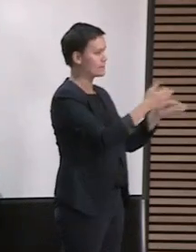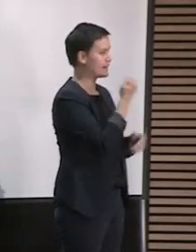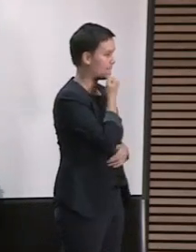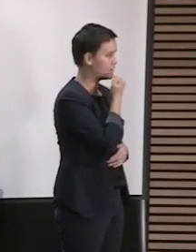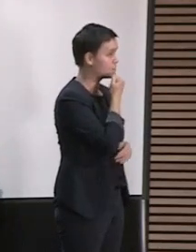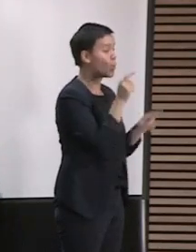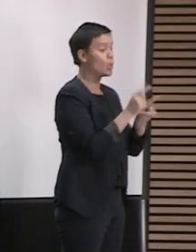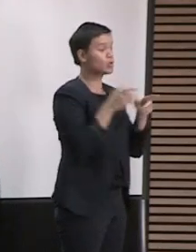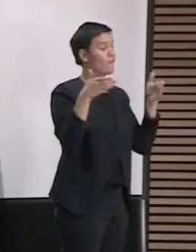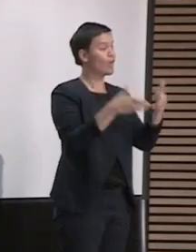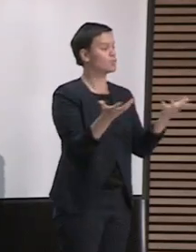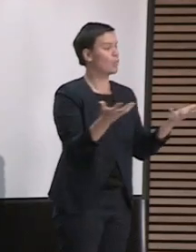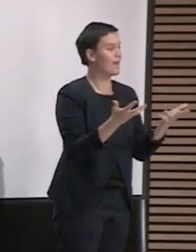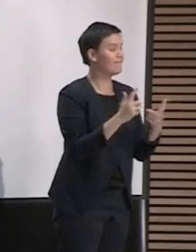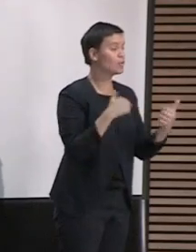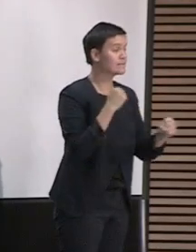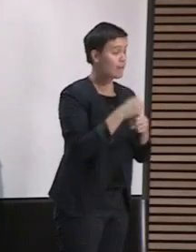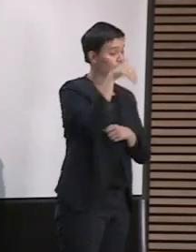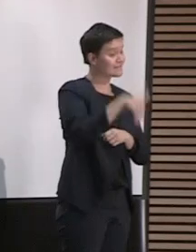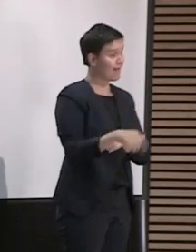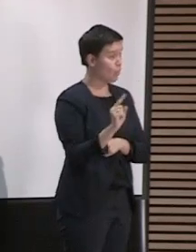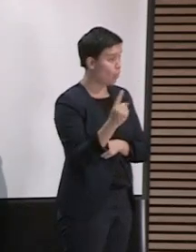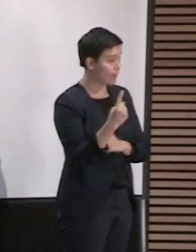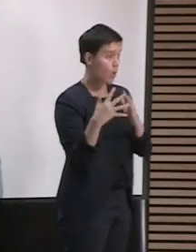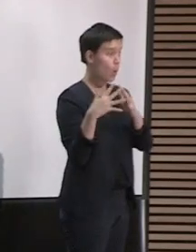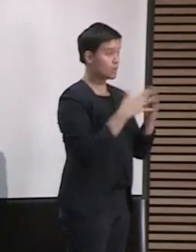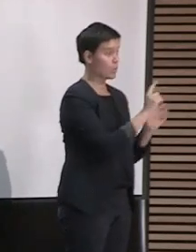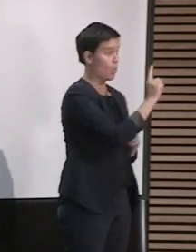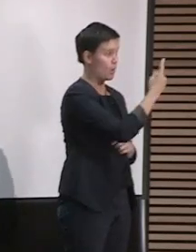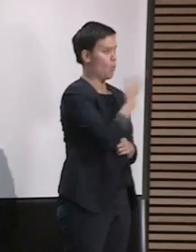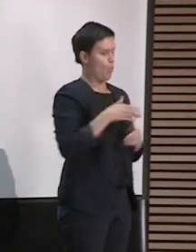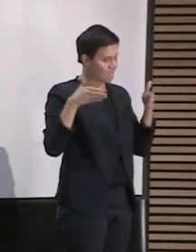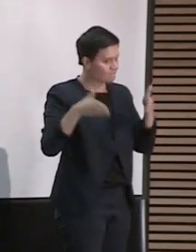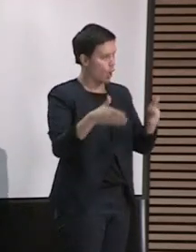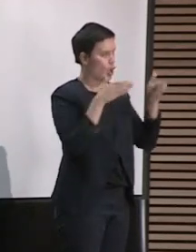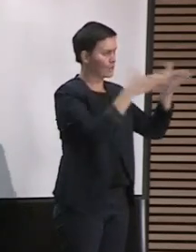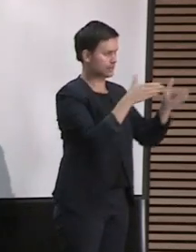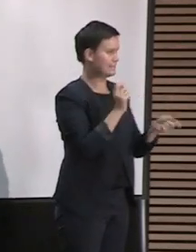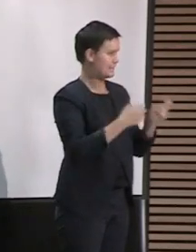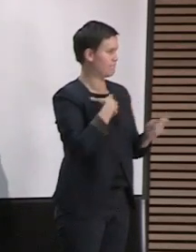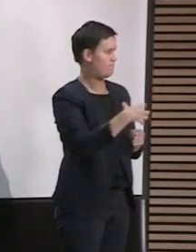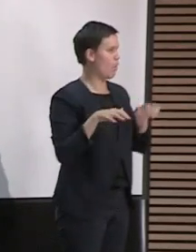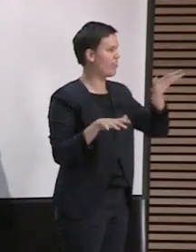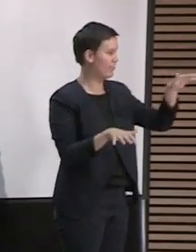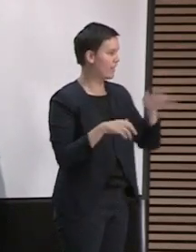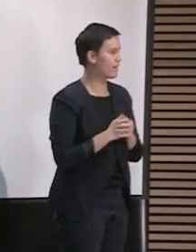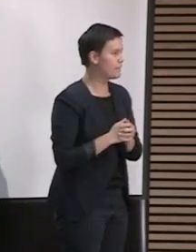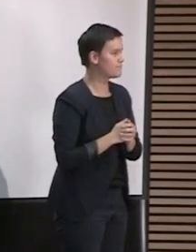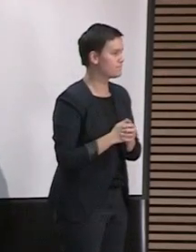nga nama mata. Kei te mahi hoki ma te whakamatautau kei te maatau nga waahi tika me te kua